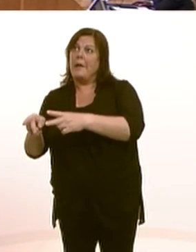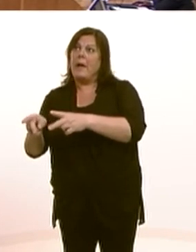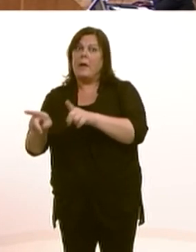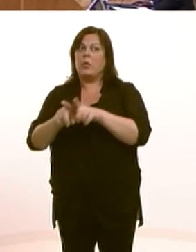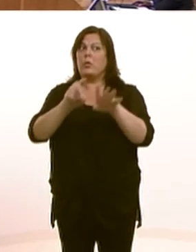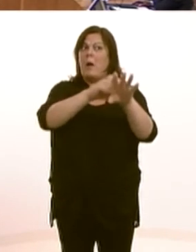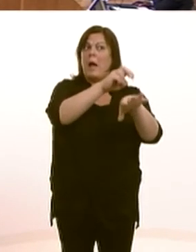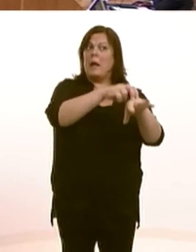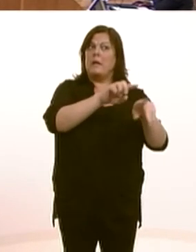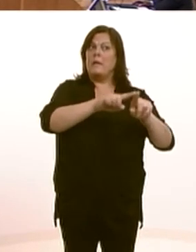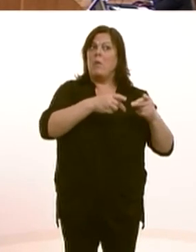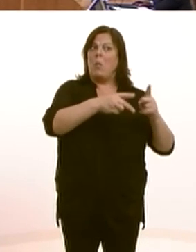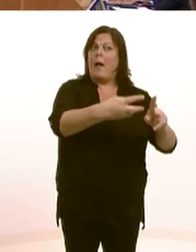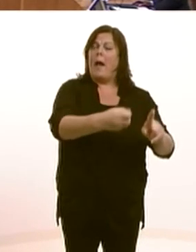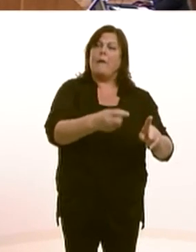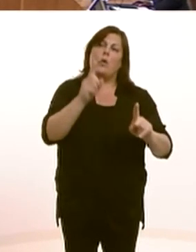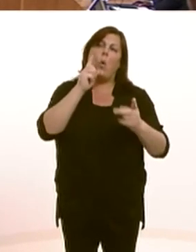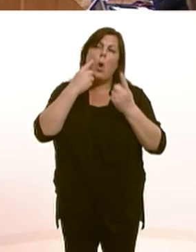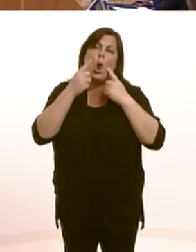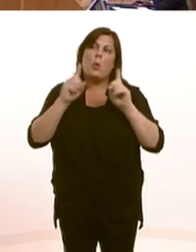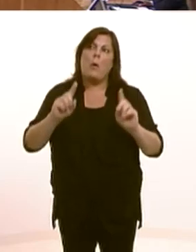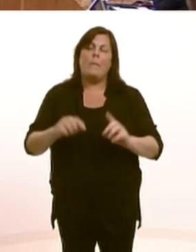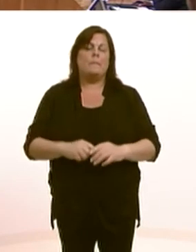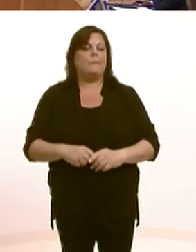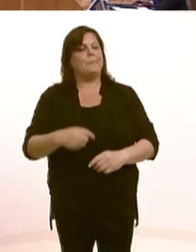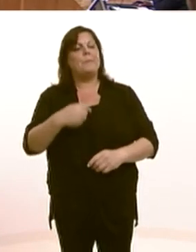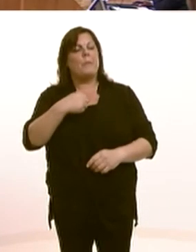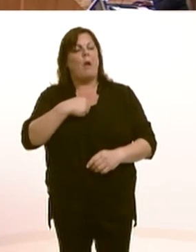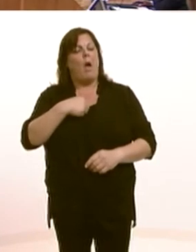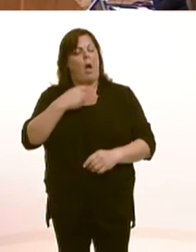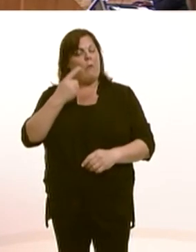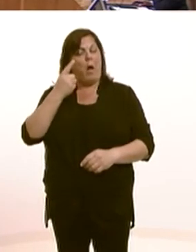Carwyn Jones: Un oír pethau rwyín ei wybod am Loegrórwyín cofio yn ystod y treialon